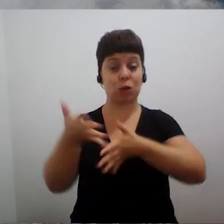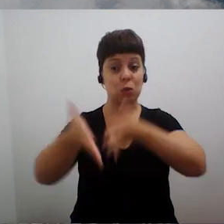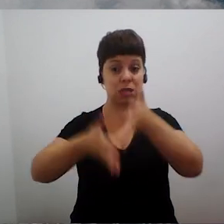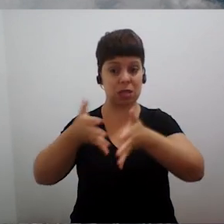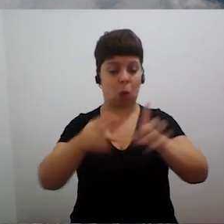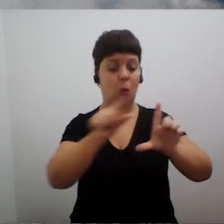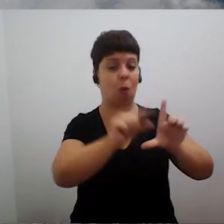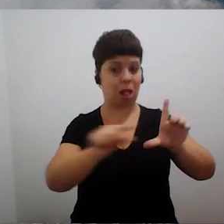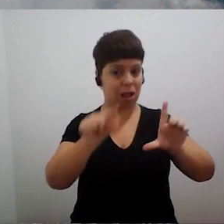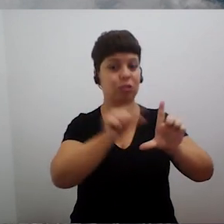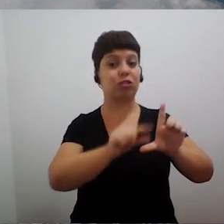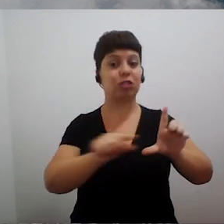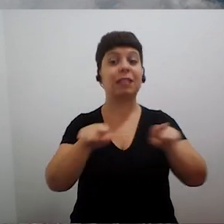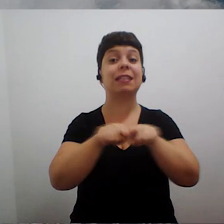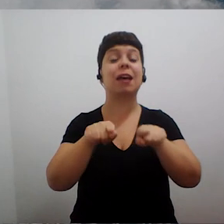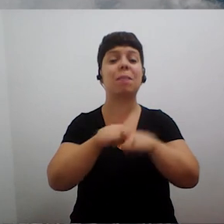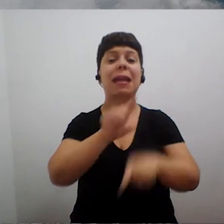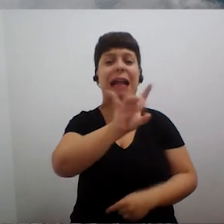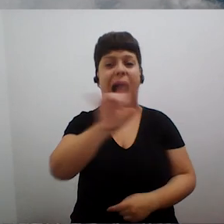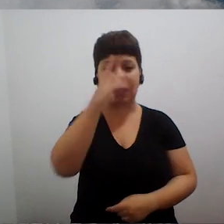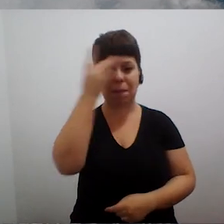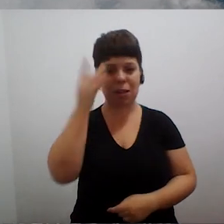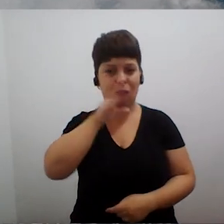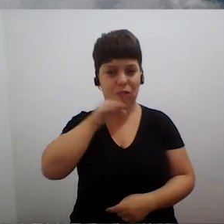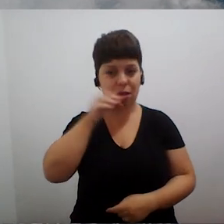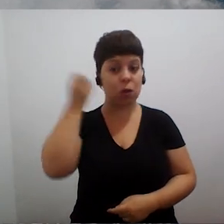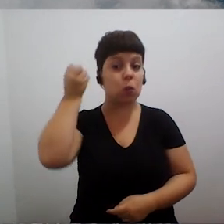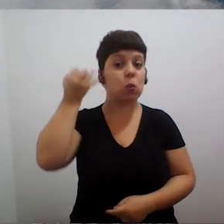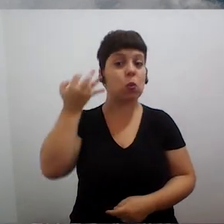legendas e fazer uma auto descrição dos participantes.